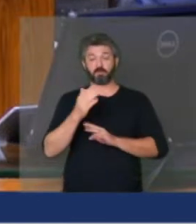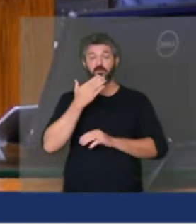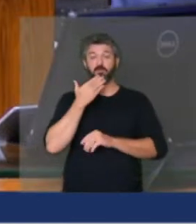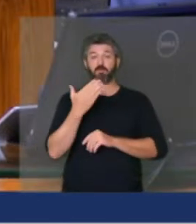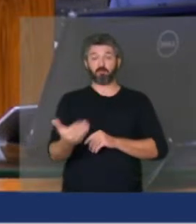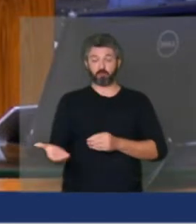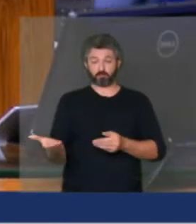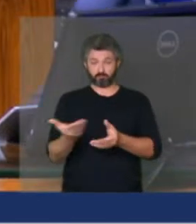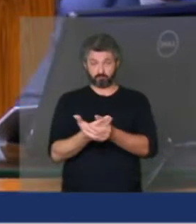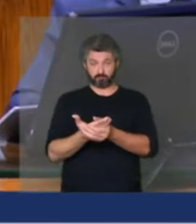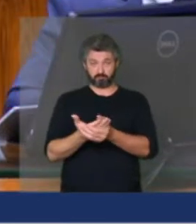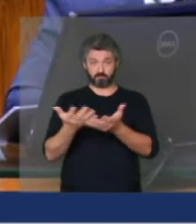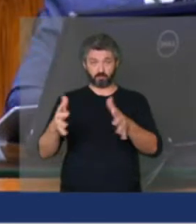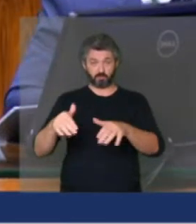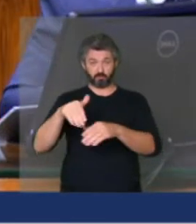PARA ENCAMINHAR O REQUERIMENTO